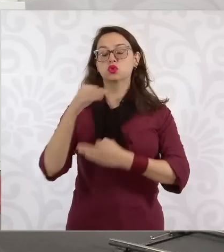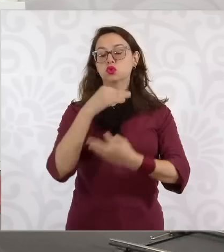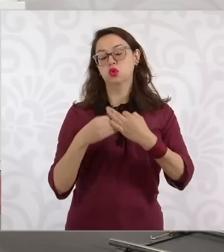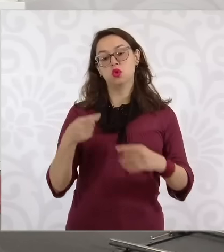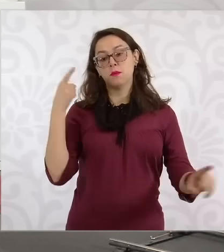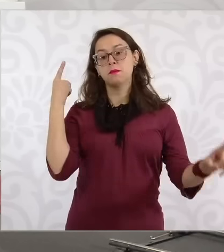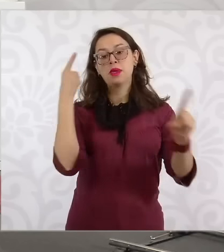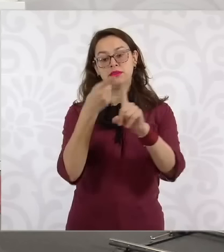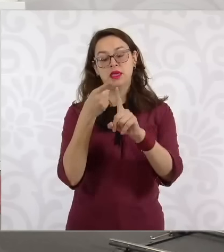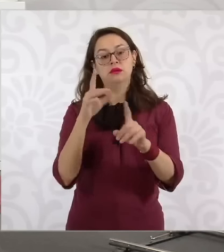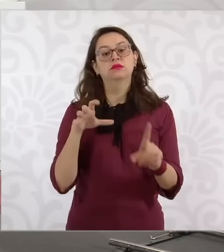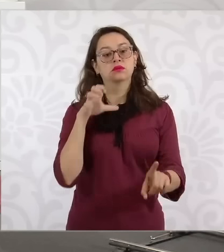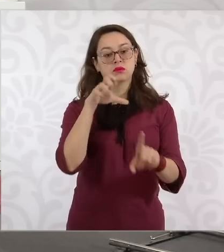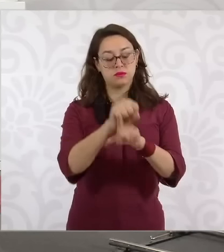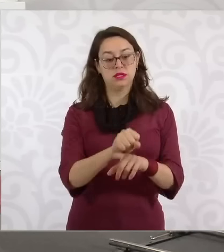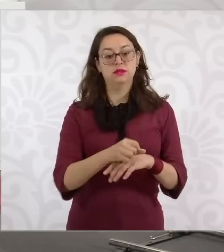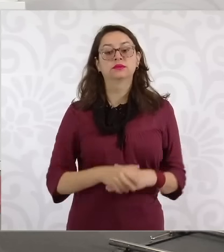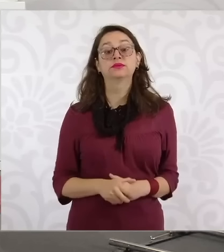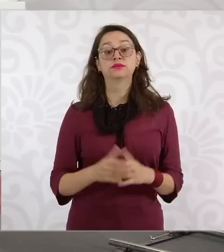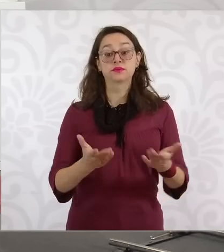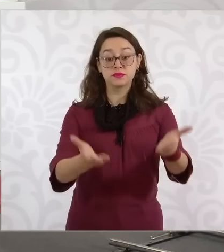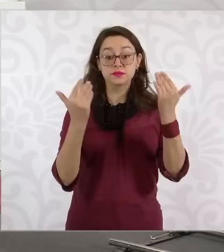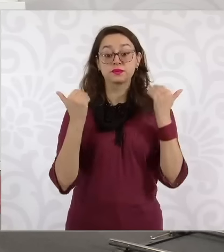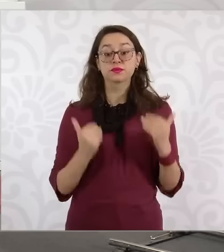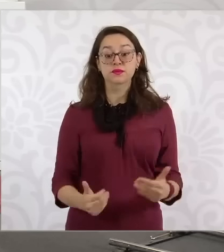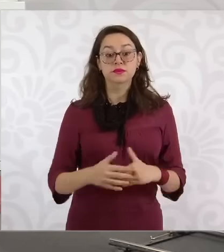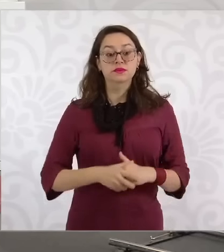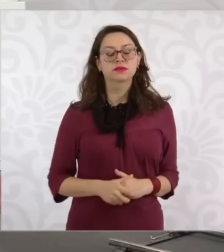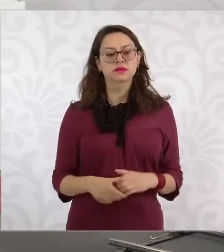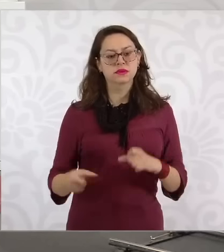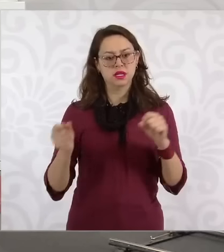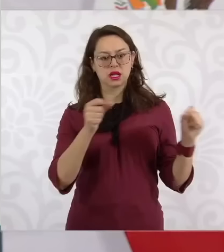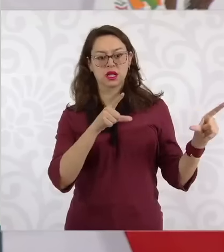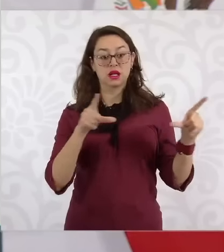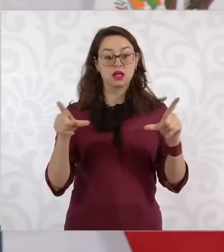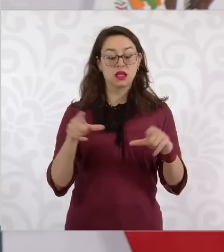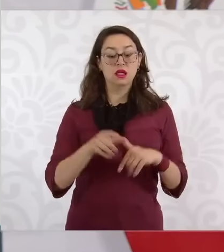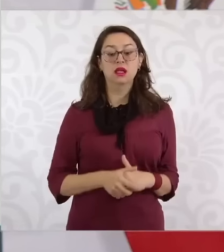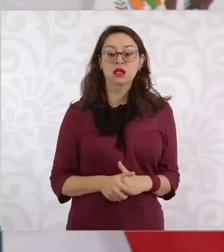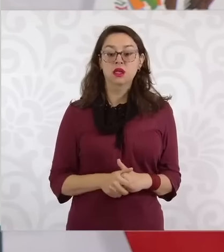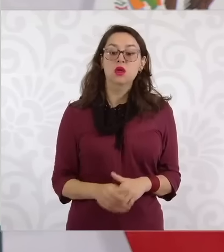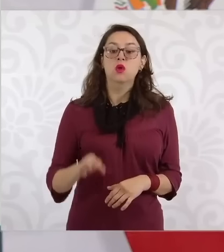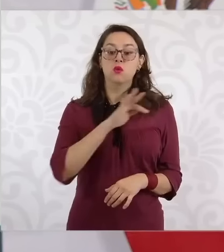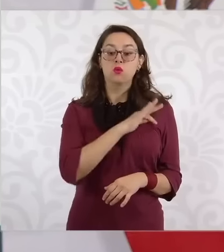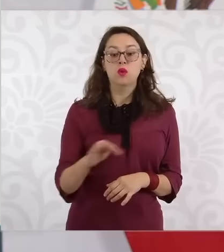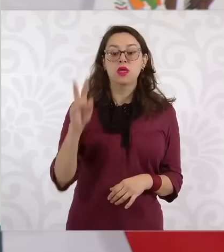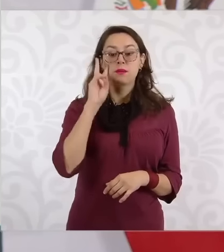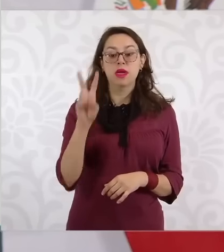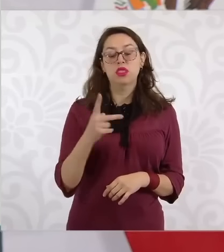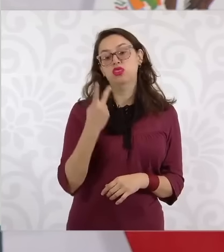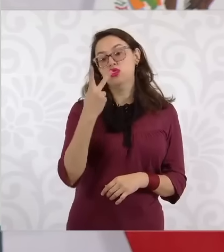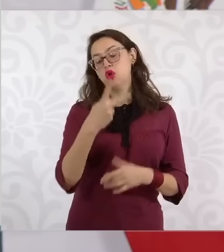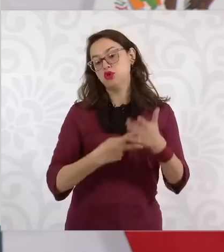sociales. Ahora si pasamos a la siguiente lámina, aquí brevemente tenemos dos proyectos que creemos